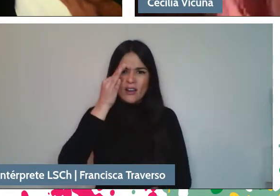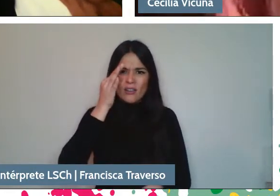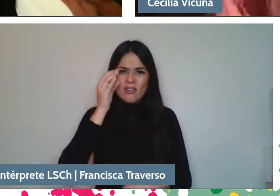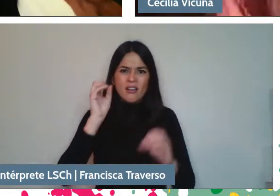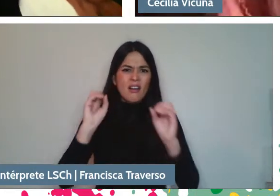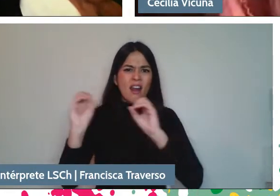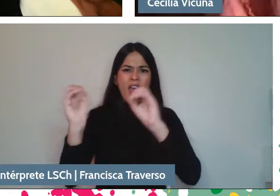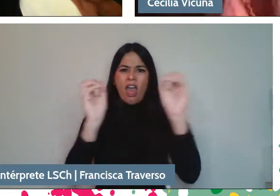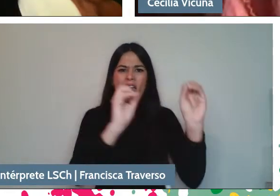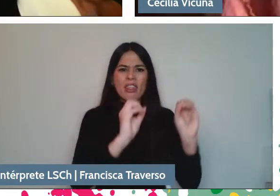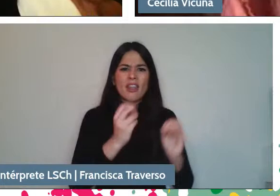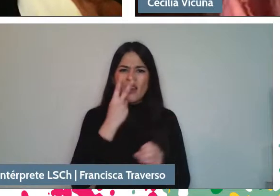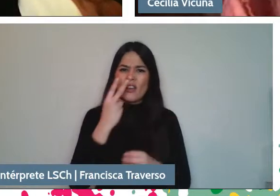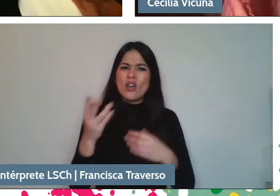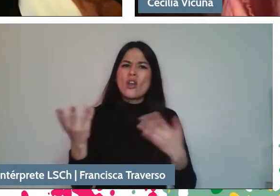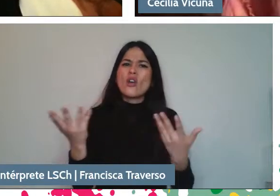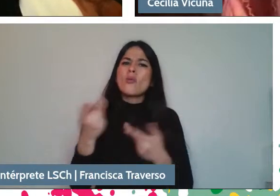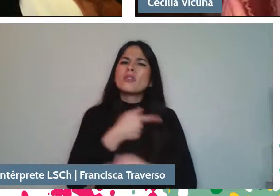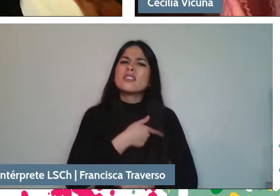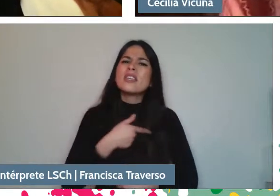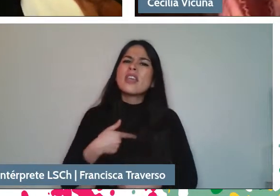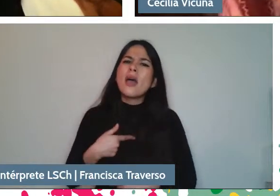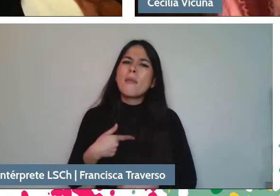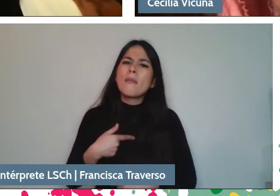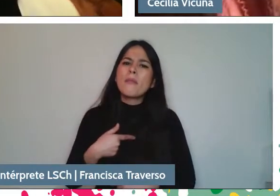¿Y cómo se llama esa pintura, Cecilia? "La muerte de Allende".